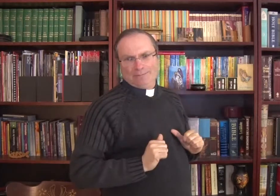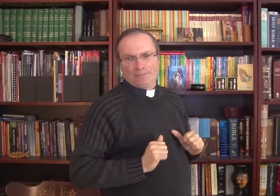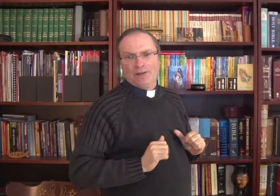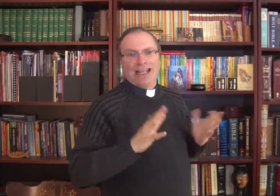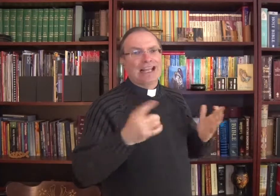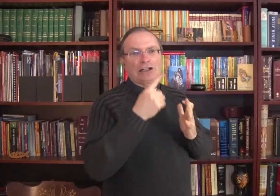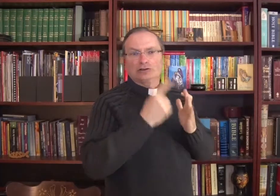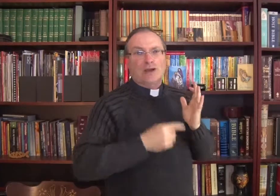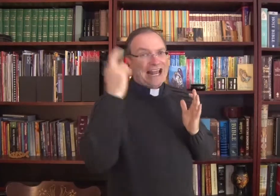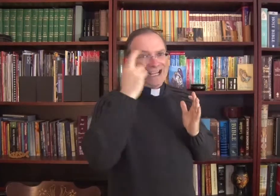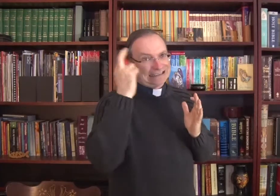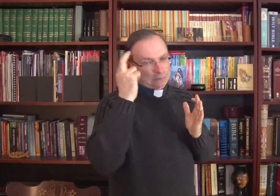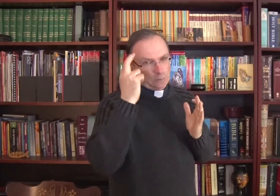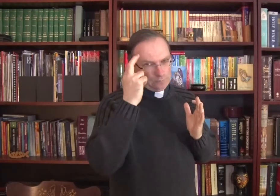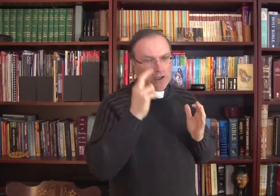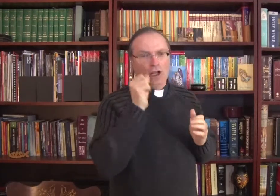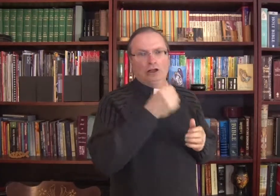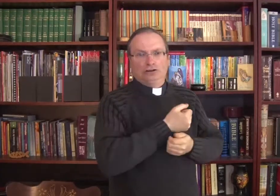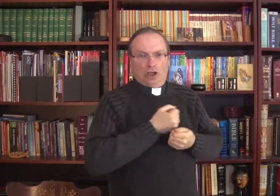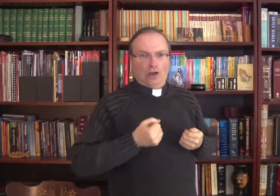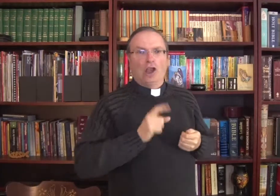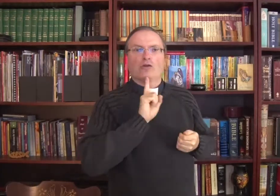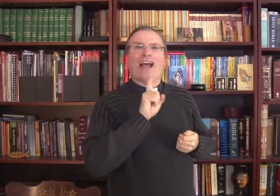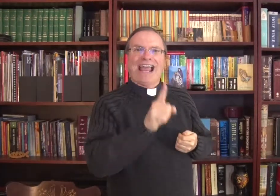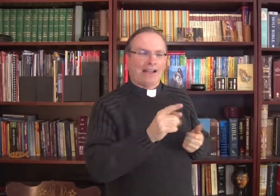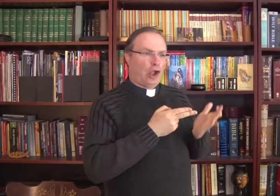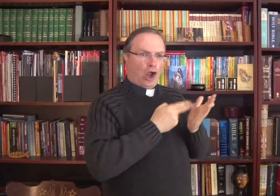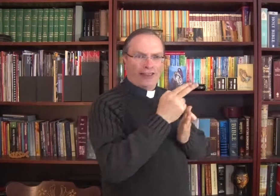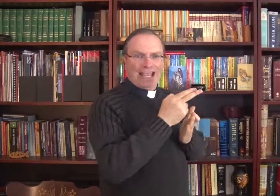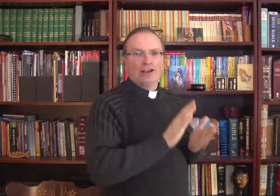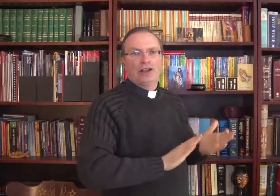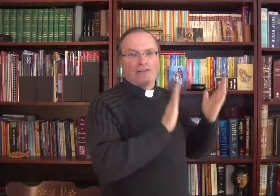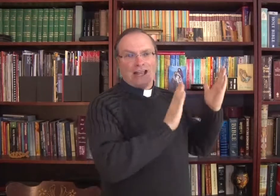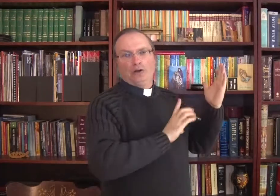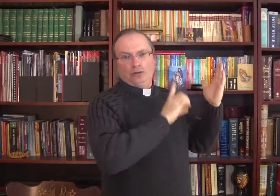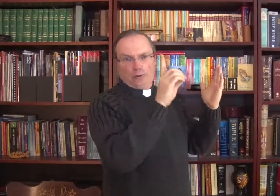Quelle que soit la raison, le jeûne doit être honnête envers Dieu,